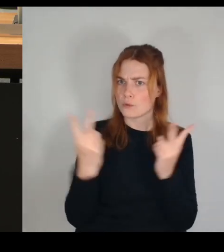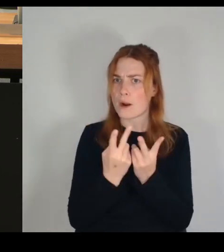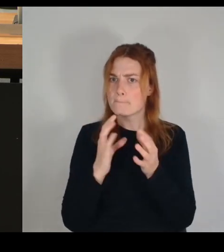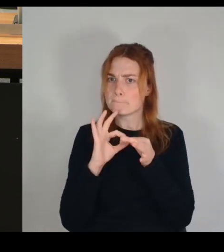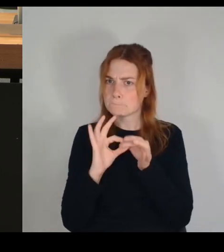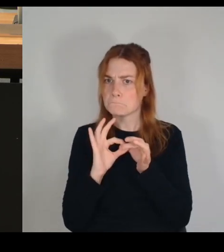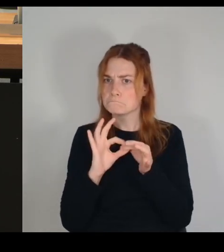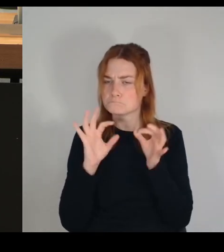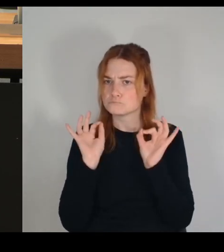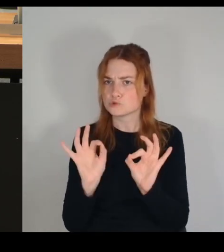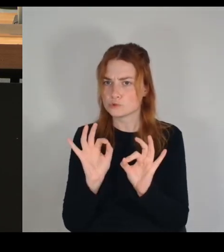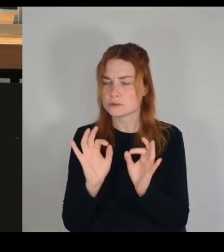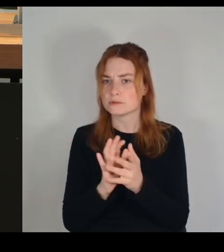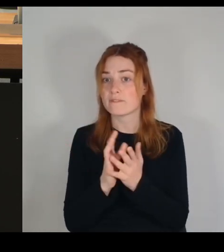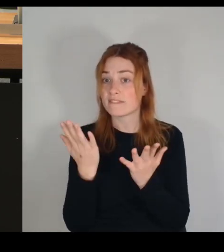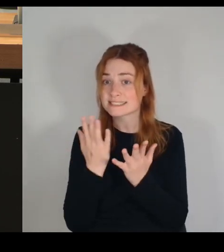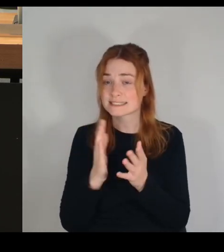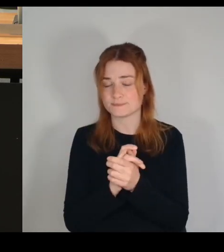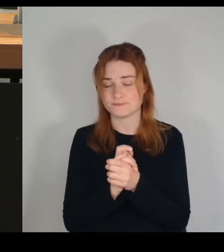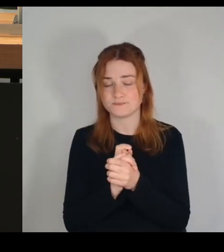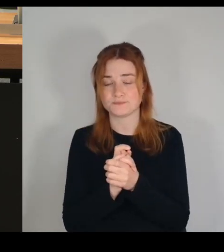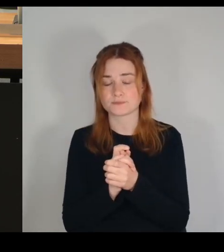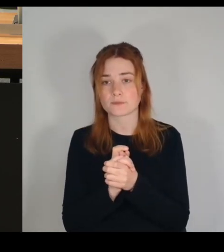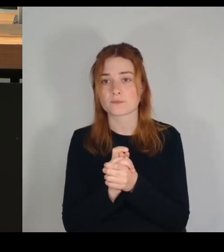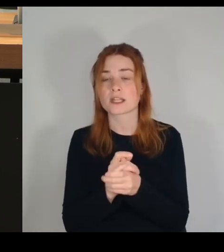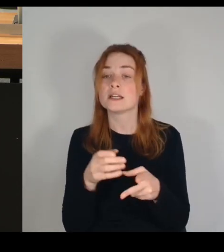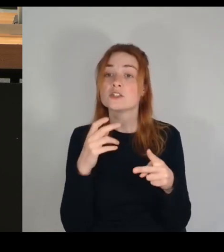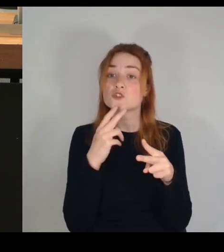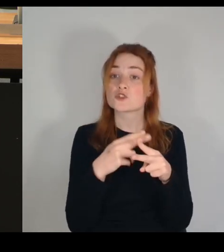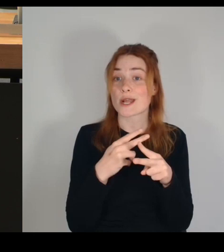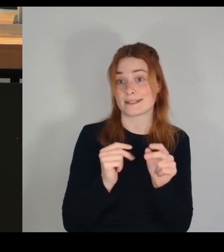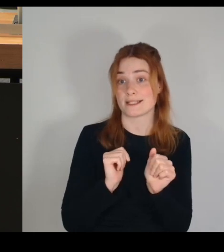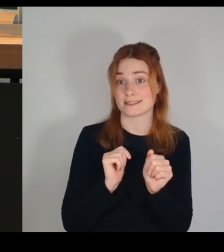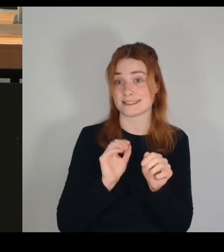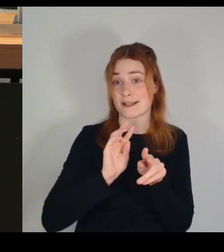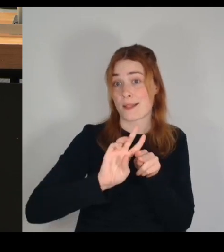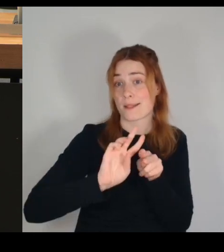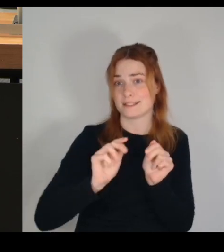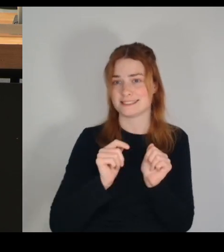Sie sagen ganz klar Senkung von Standards und Vorgaben. Sie wollen das Baurecht vereinfachen und beschleunigen